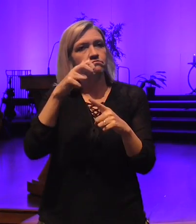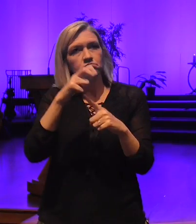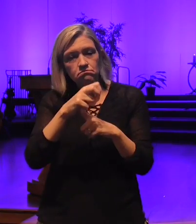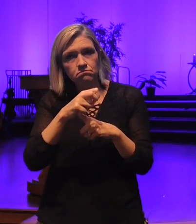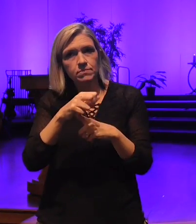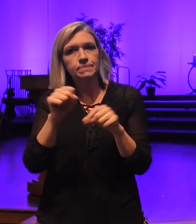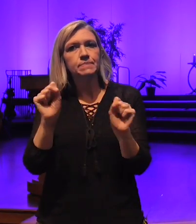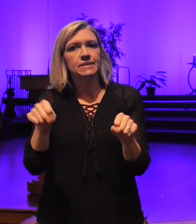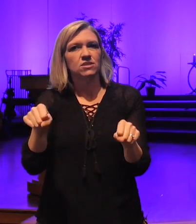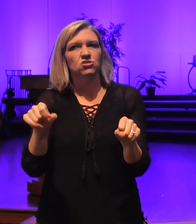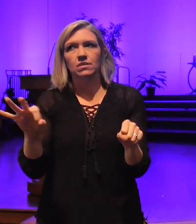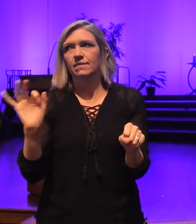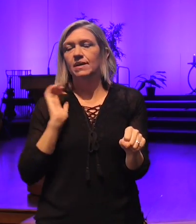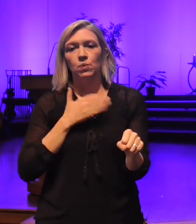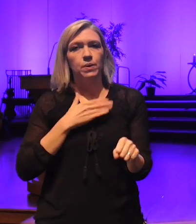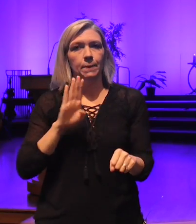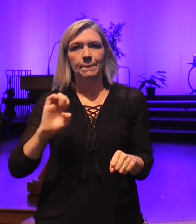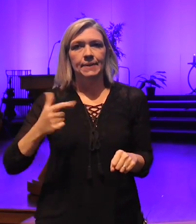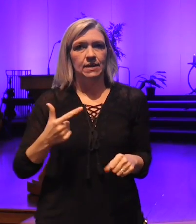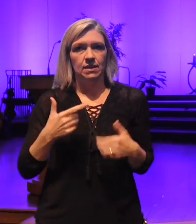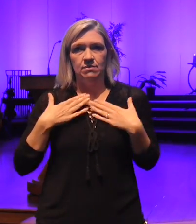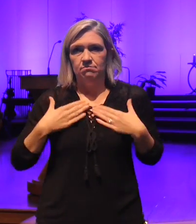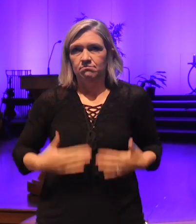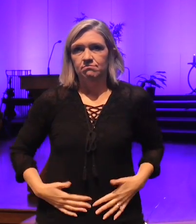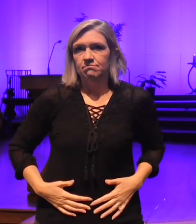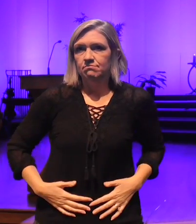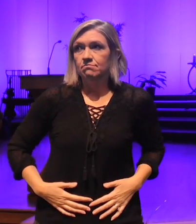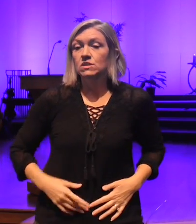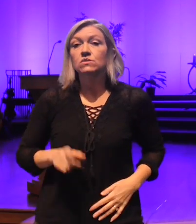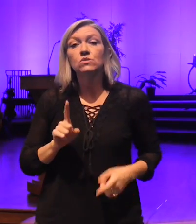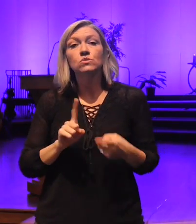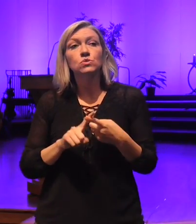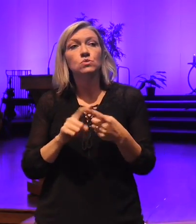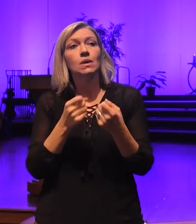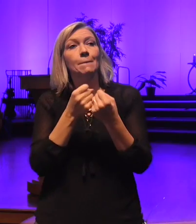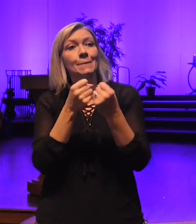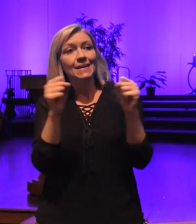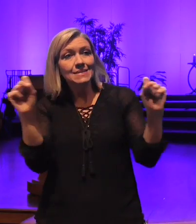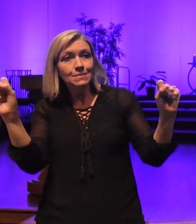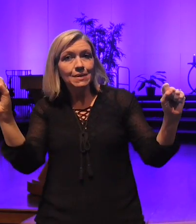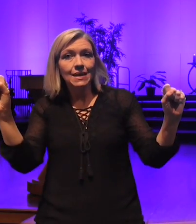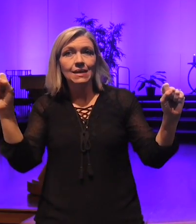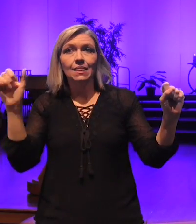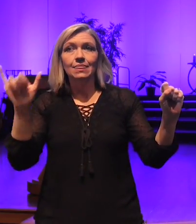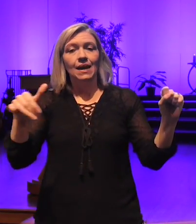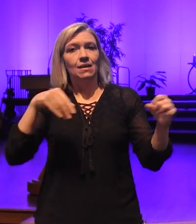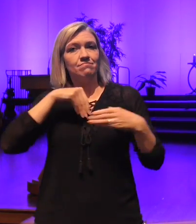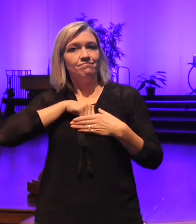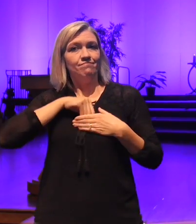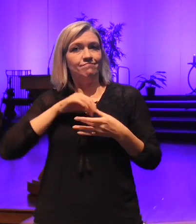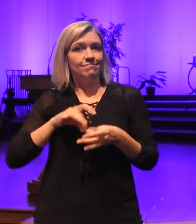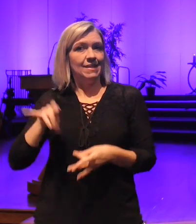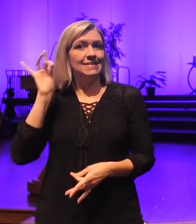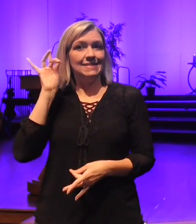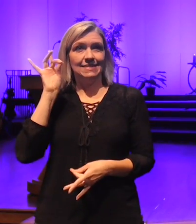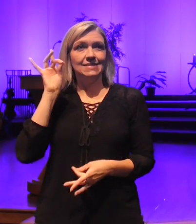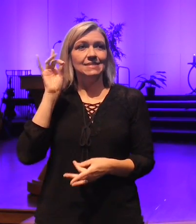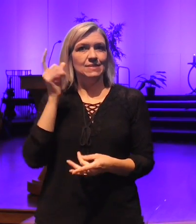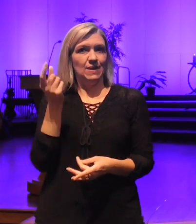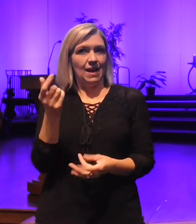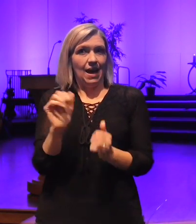nuestro ser y, por lo tanto, para emancipar esta Esencia libre dentro de nosotros, lo primero que debemos hacer es Lo que tenemos que hacer es actualizar